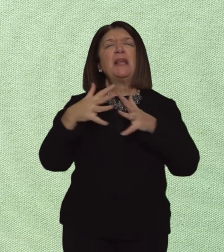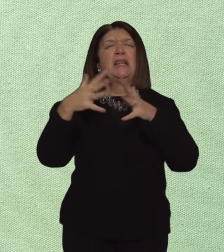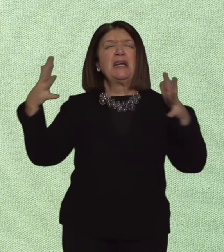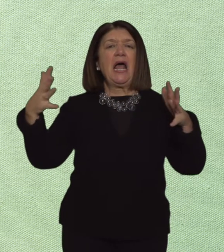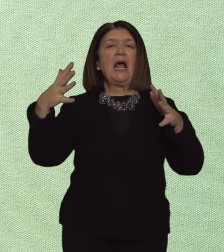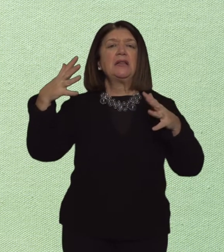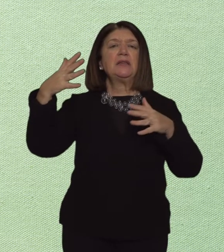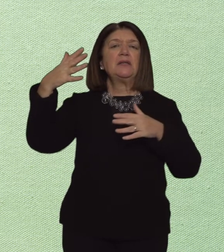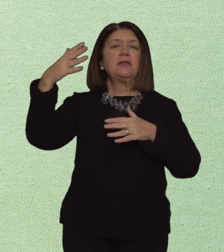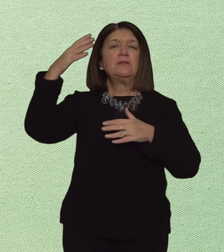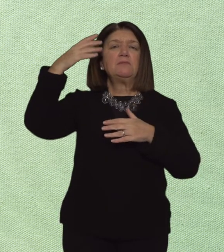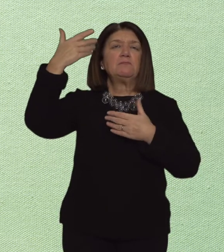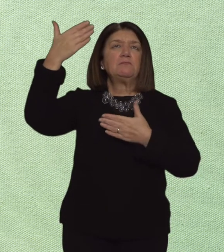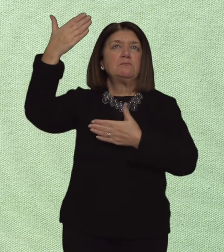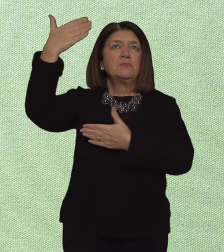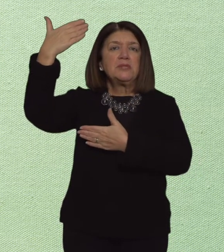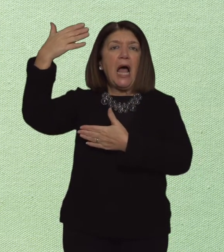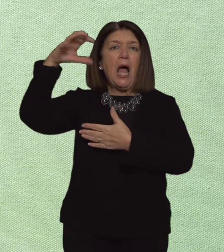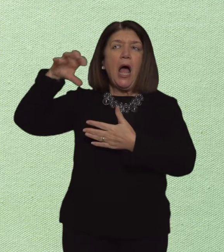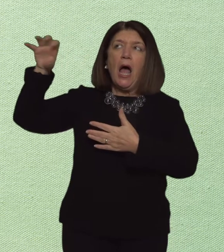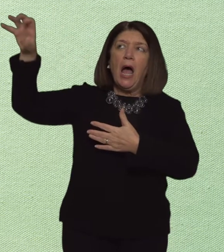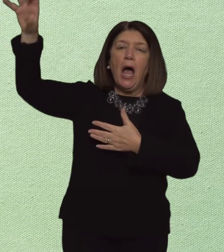crimini d'odio. Secondo te quali sono i campanelli d'allarme?